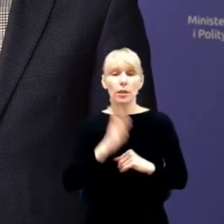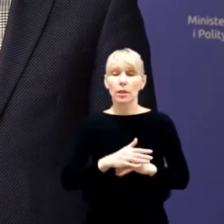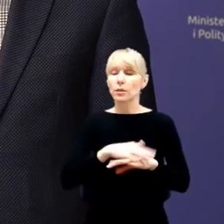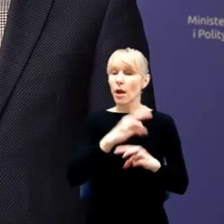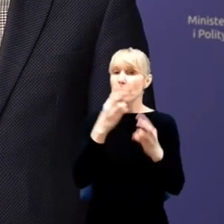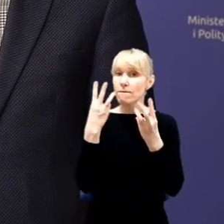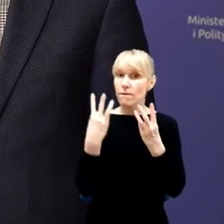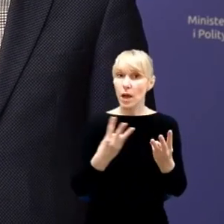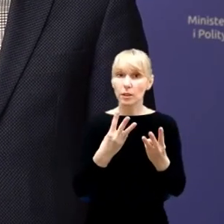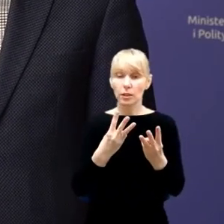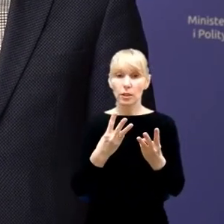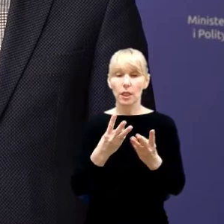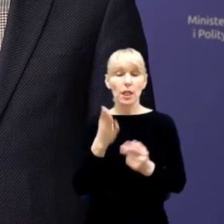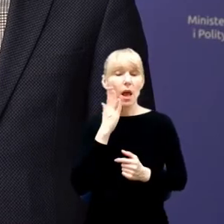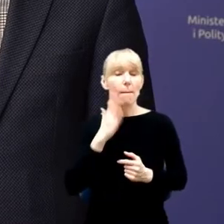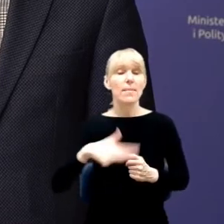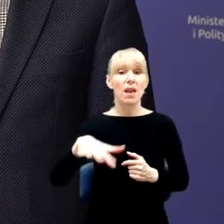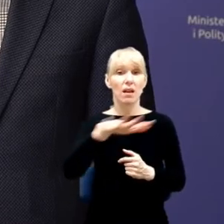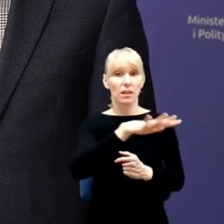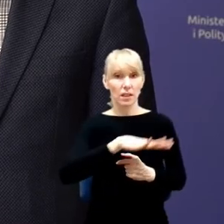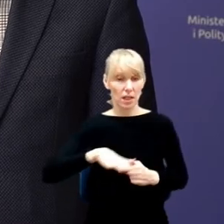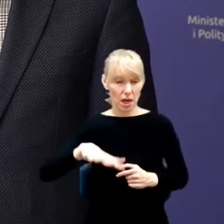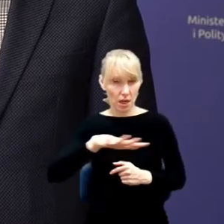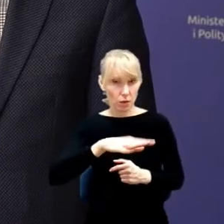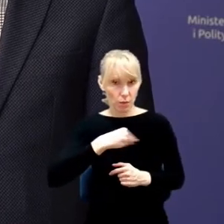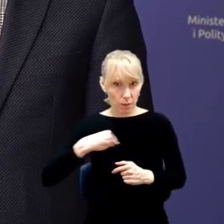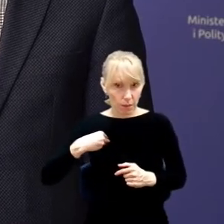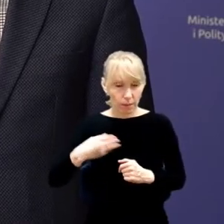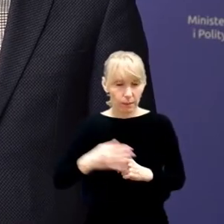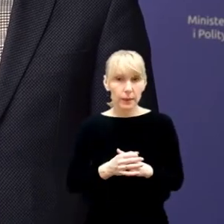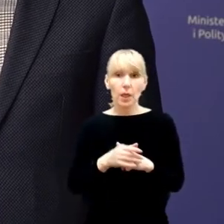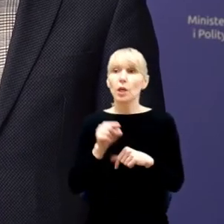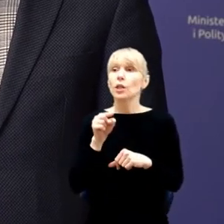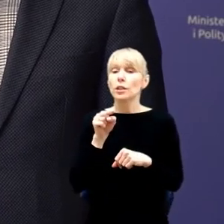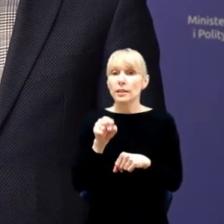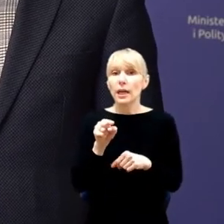i takiej, która z pewnością niezależnie od skali miasta